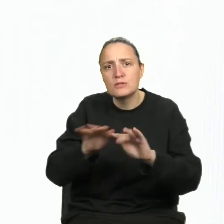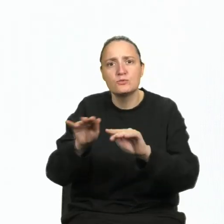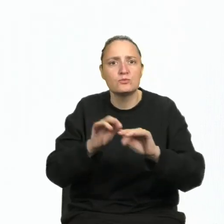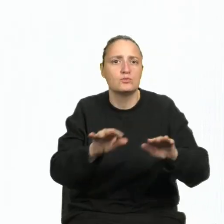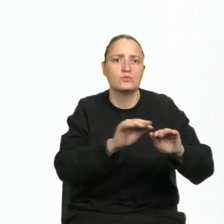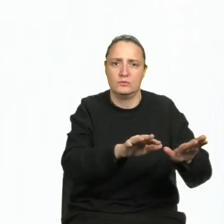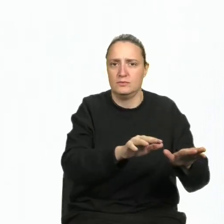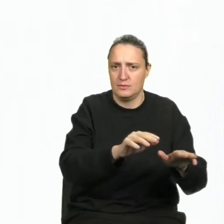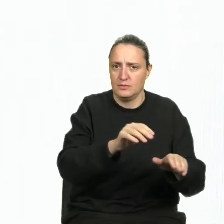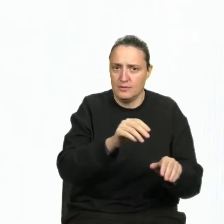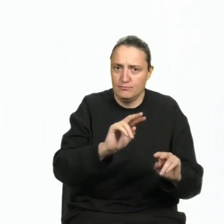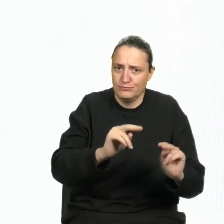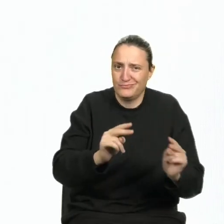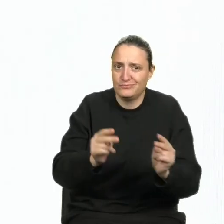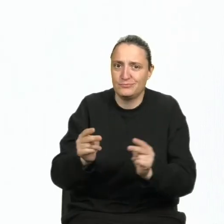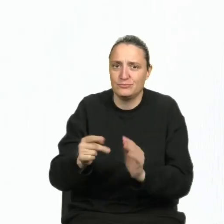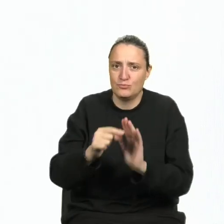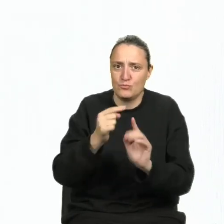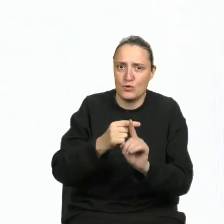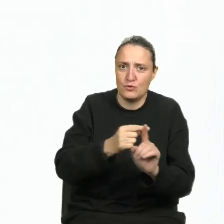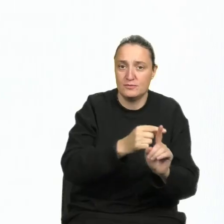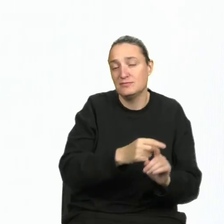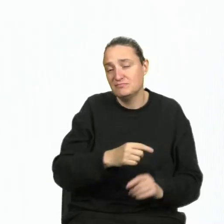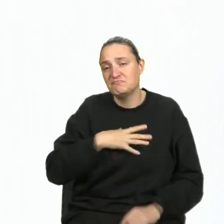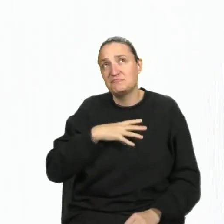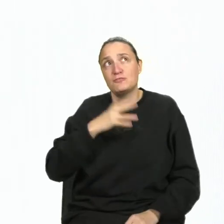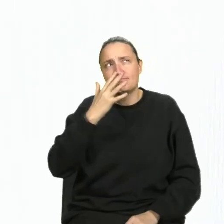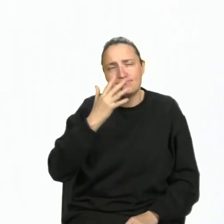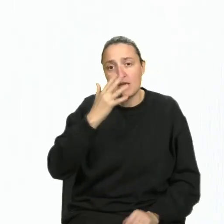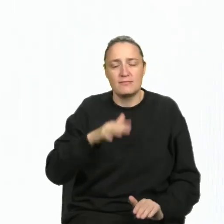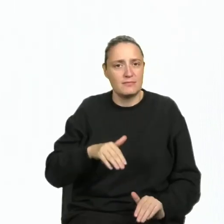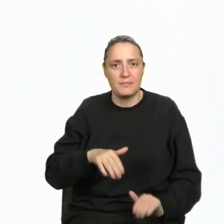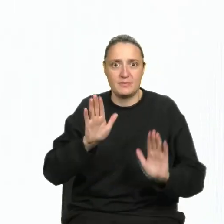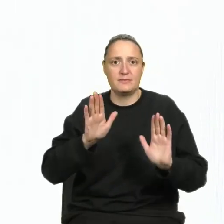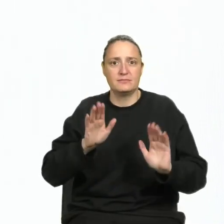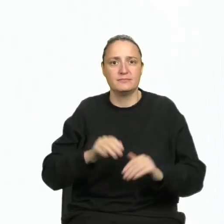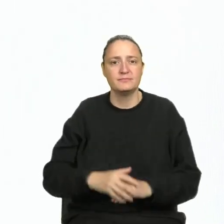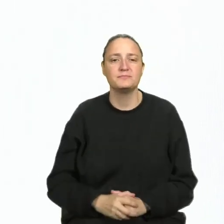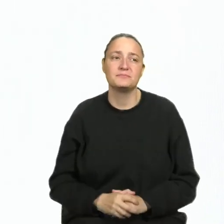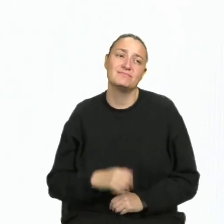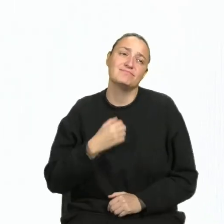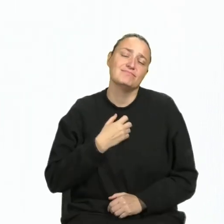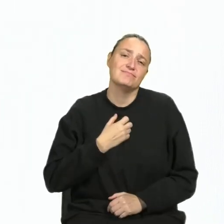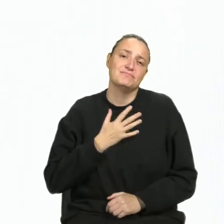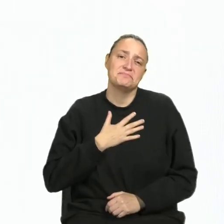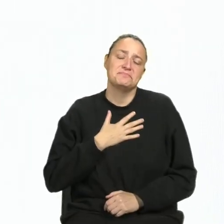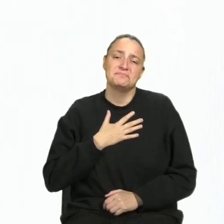Więc warto marzyć, nie poddawać się. Z mojej strony ja jestem wzruszona i to był olbrzymi zaszczyt,